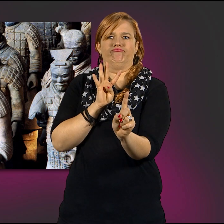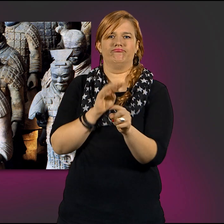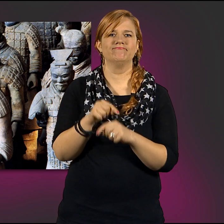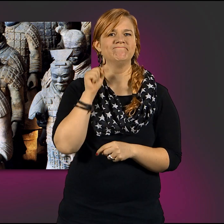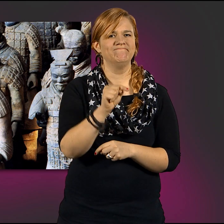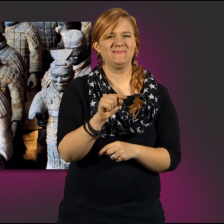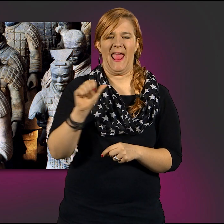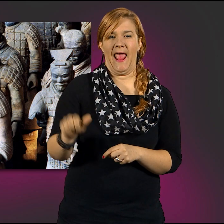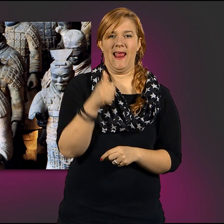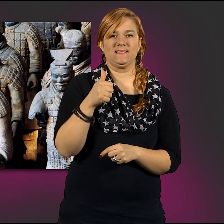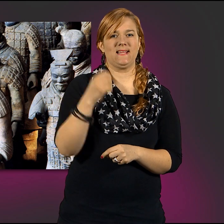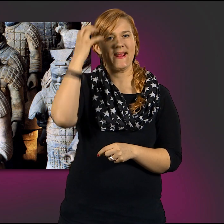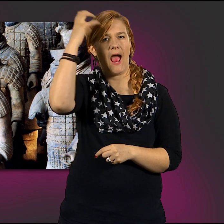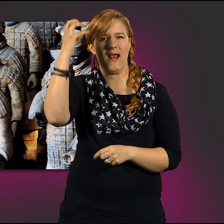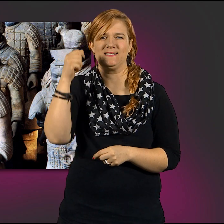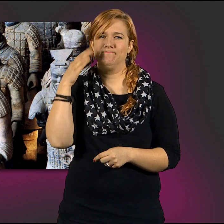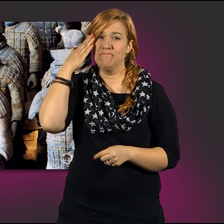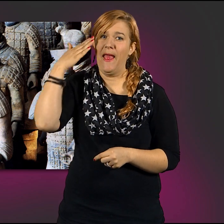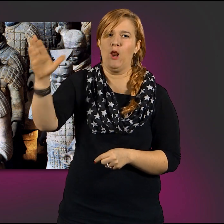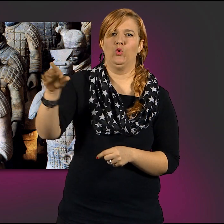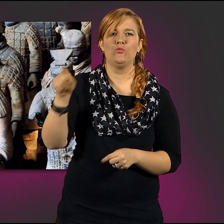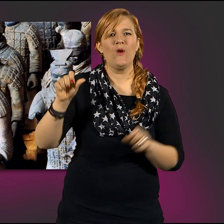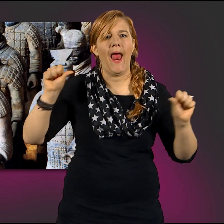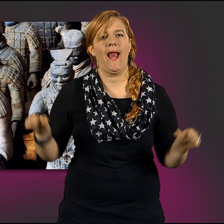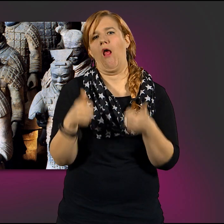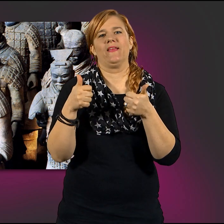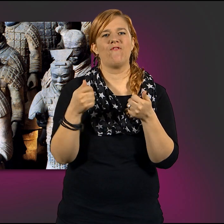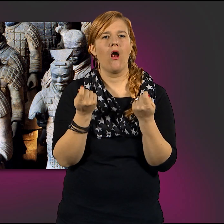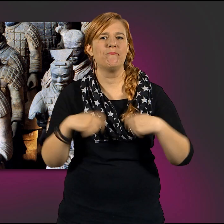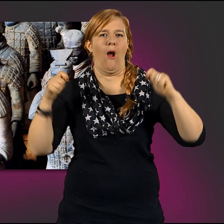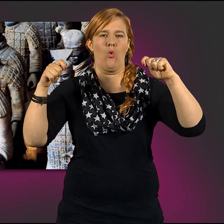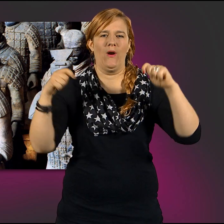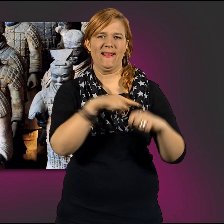Qin war der erste Kaiser Chinas.